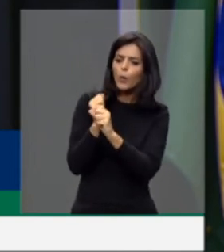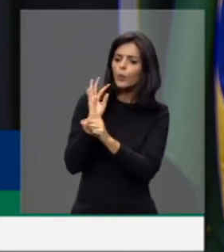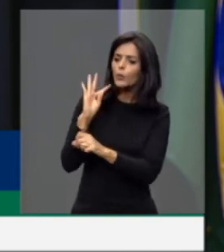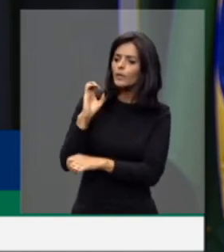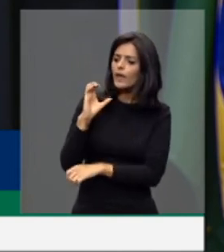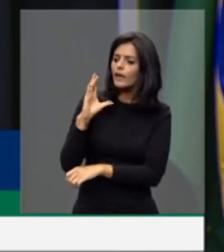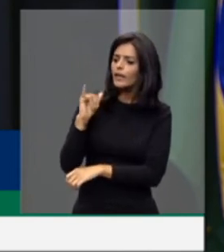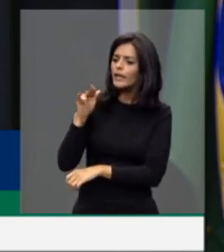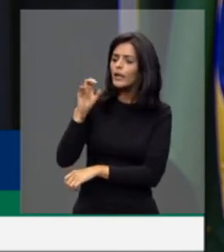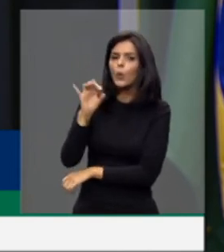É EXTREMAMENTE DESPREZÍVEL. OU SEJA, NÓS ESTAMOS FAZENDO